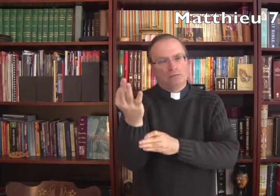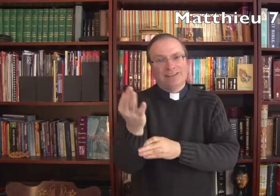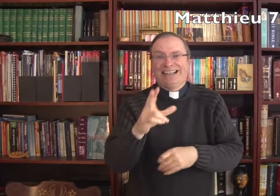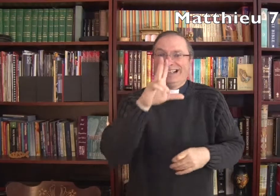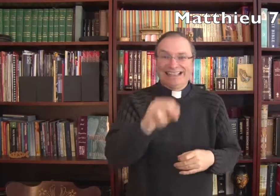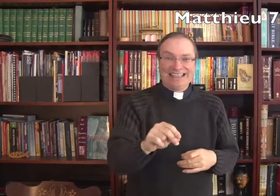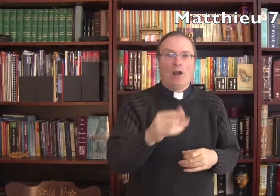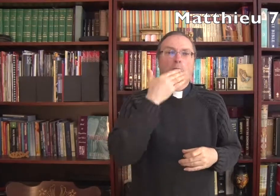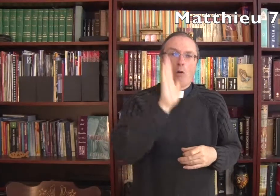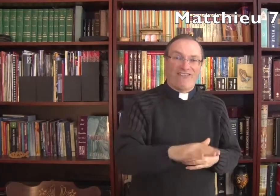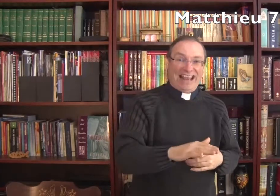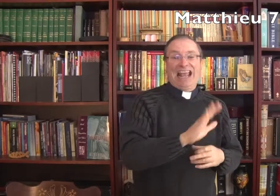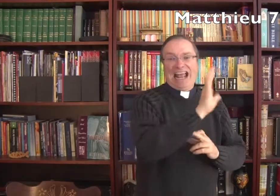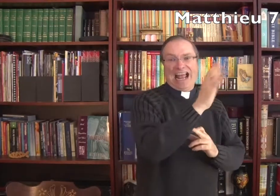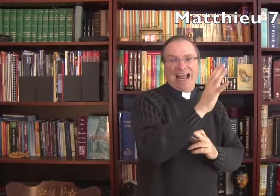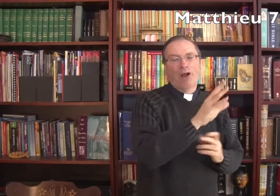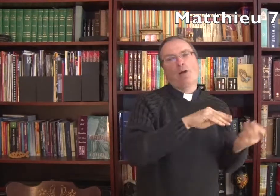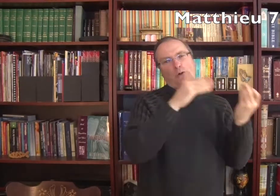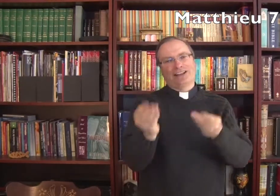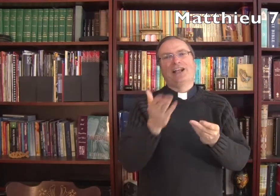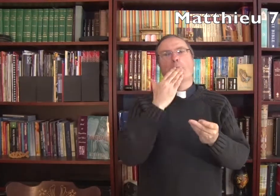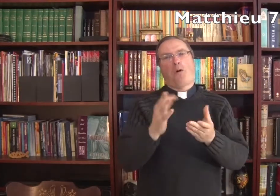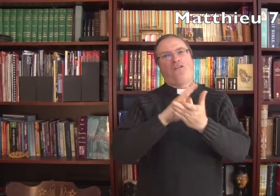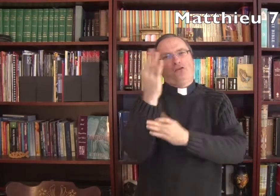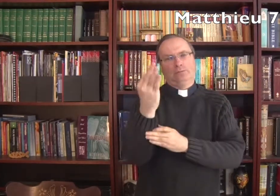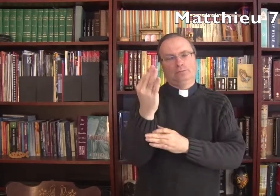ni un mauvais arbre porter de bons fruits.